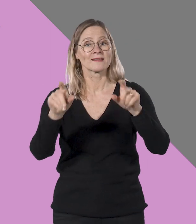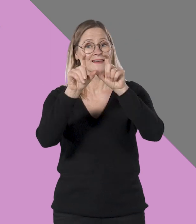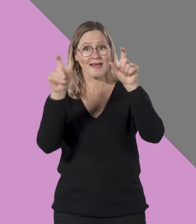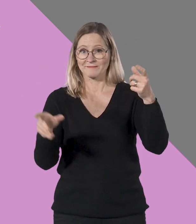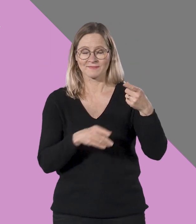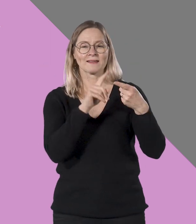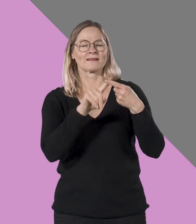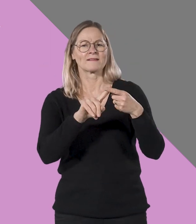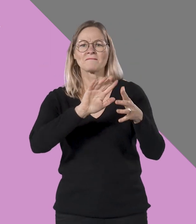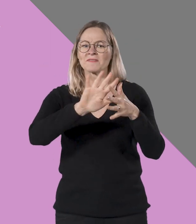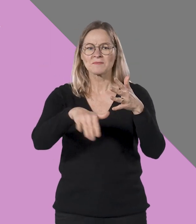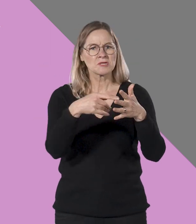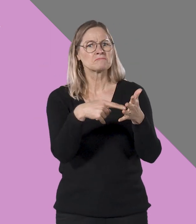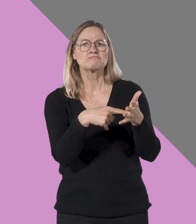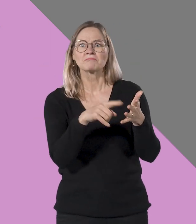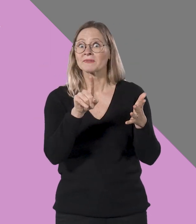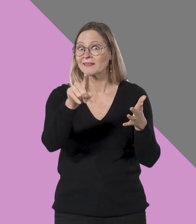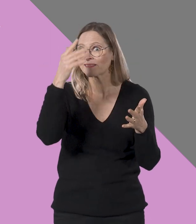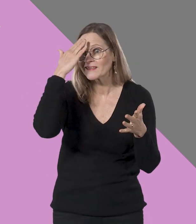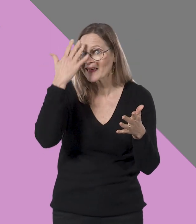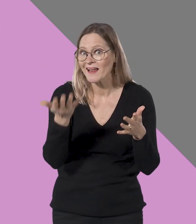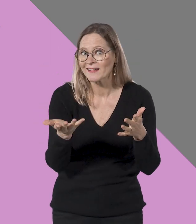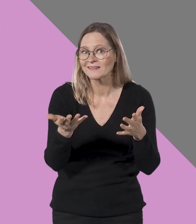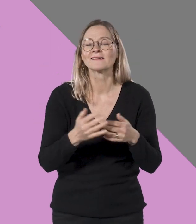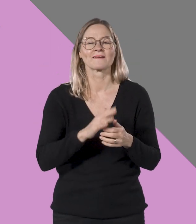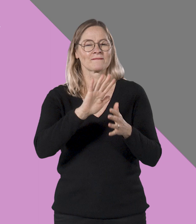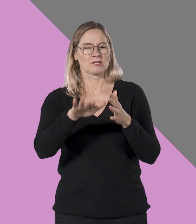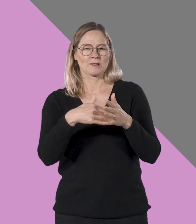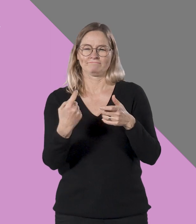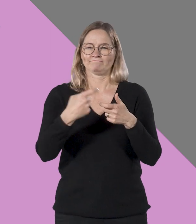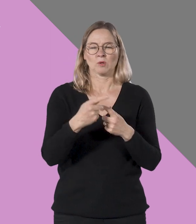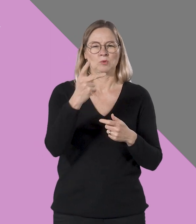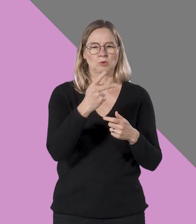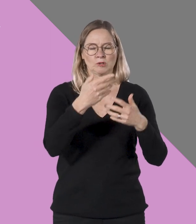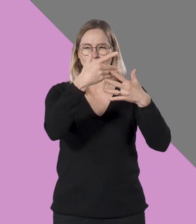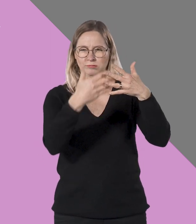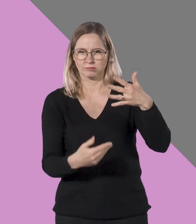Mitä tiedät viittomakielestä? -pelissä esitetään kysymyksiä viittomakielestä -